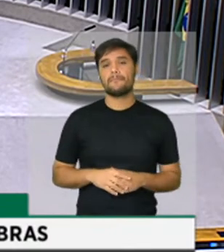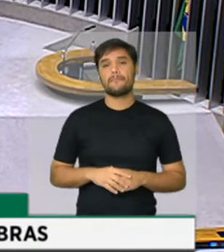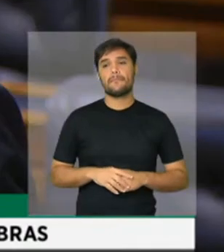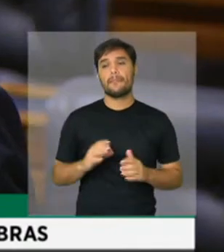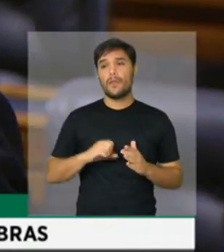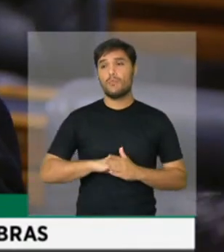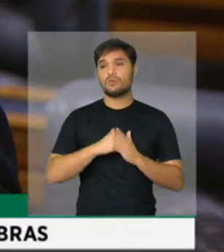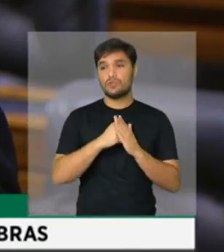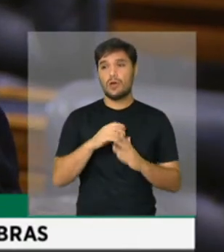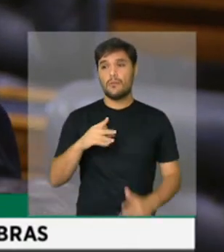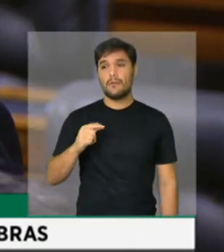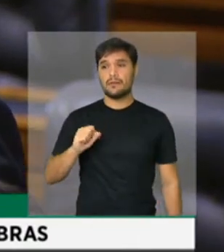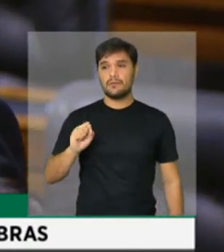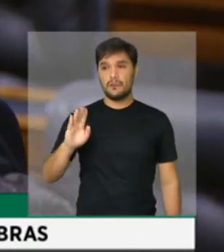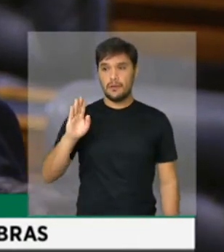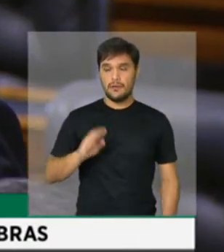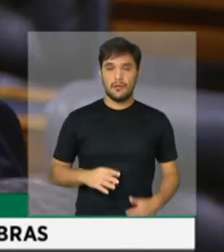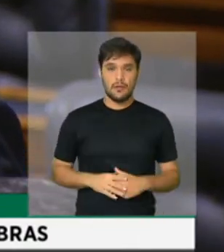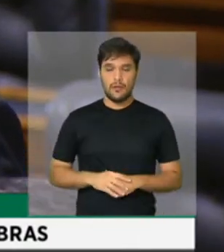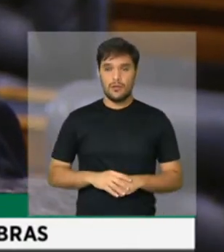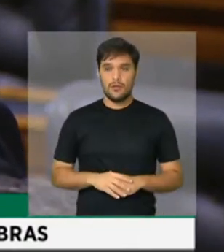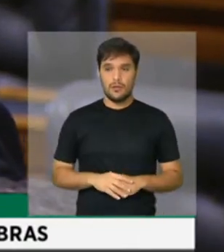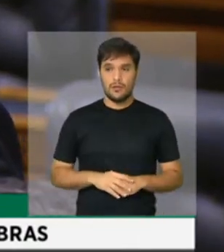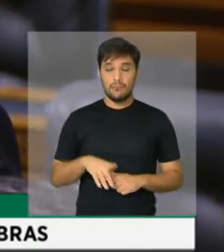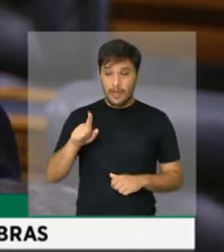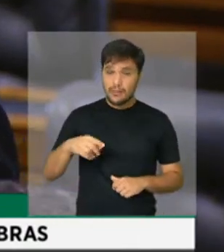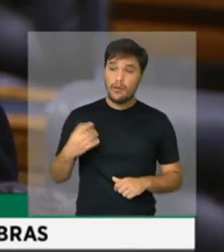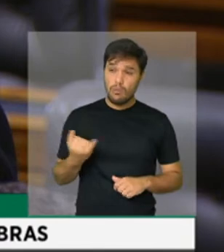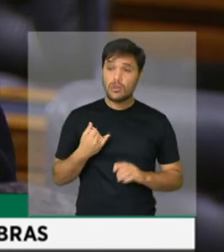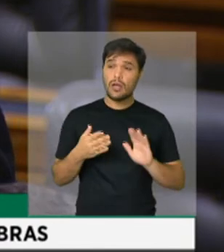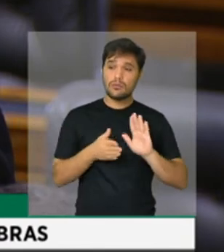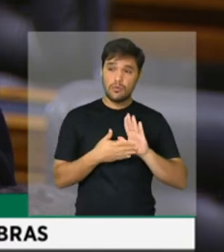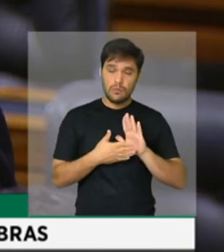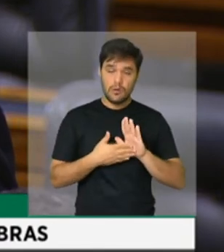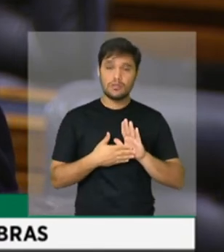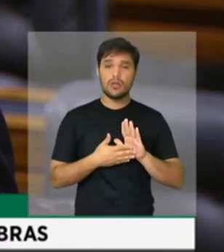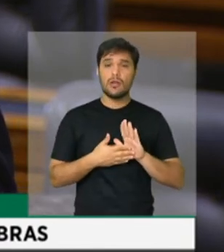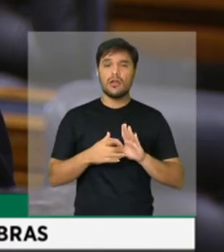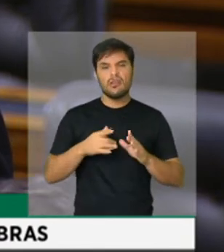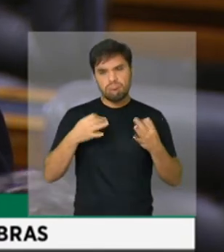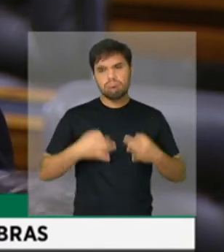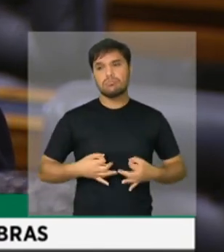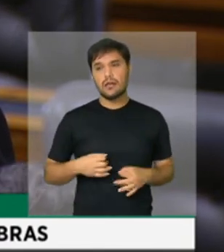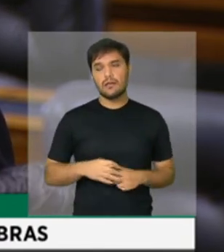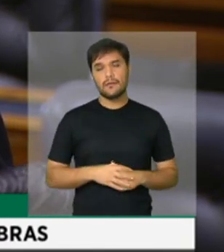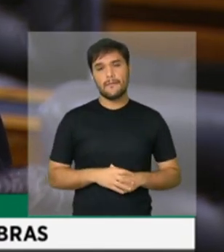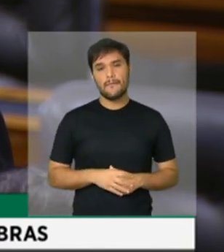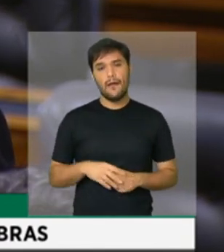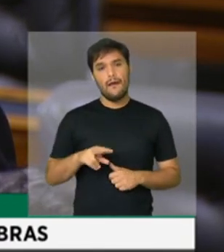DO DEPUTADO ELOMAR FOI AMPLO PROCESSO... ATORES DESSA-- [INTERRUPÇÃO NO ÁUDIO] QUE NÃO TENHO DÚVIDA SERÁ UM MARCO NESSA VOTAÇÃO